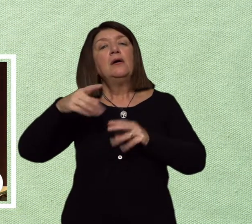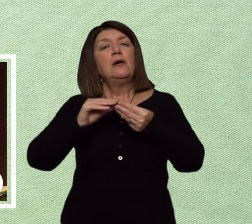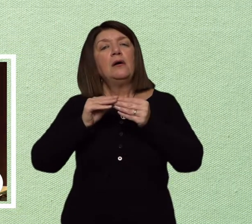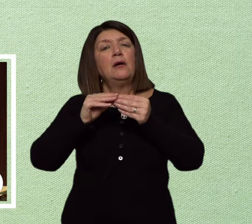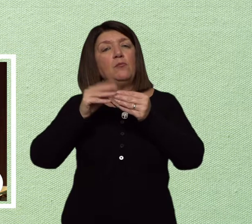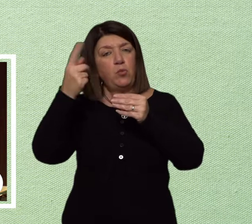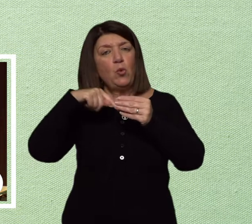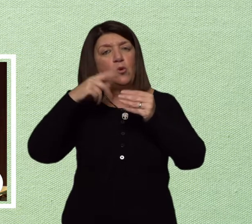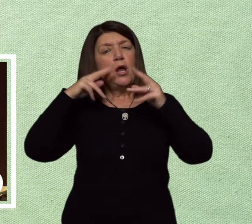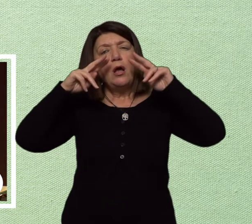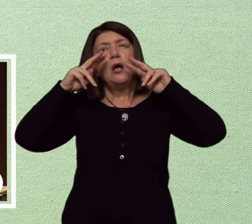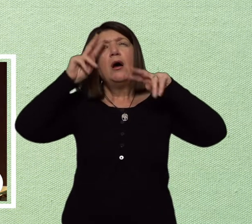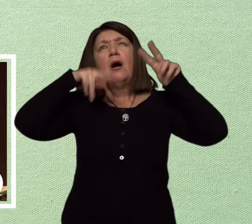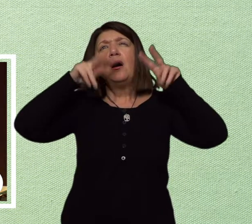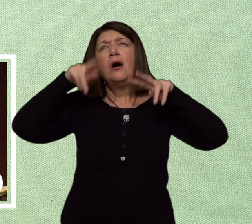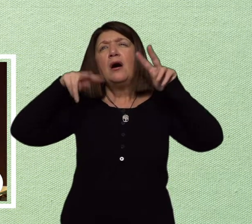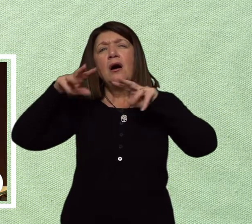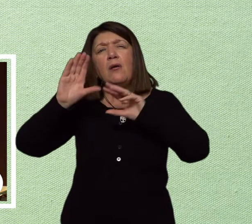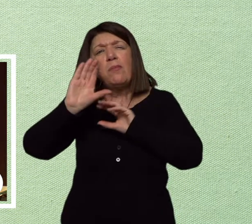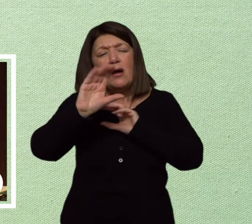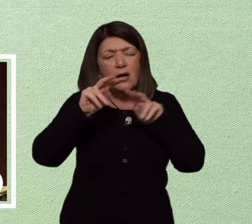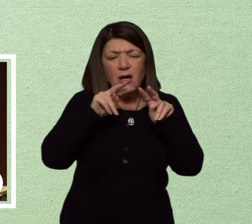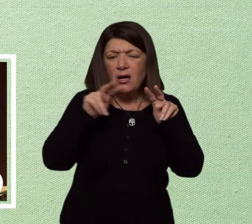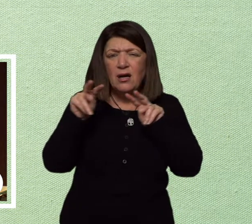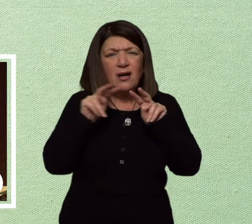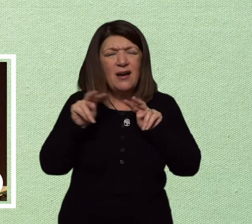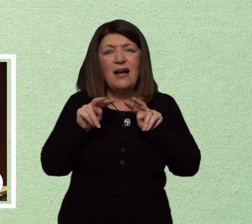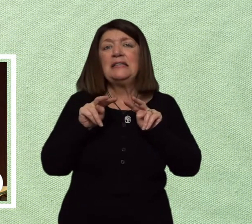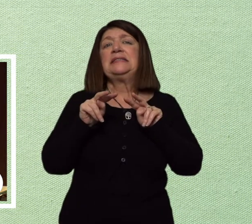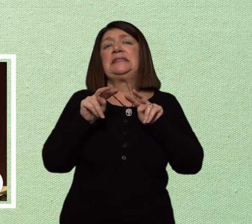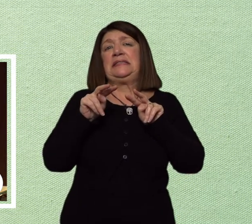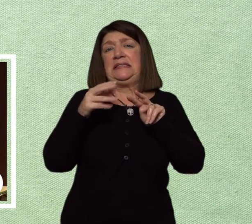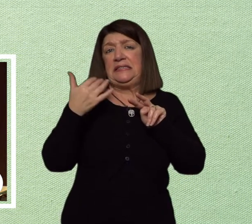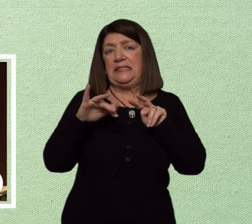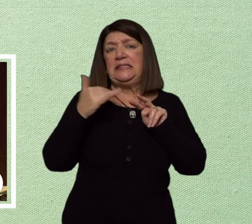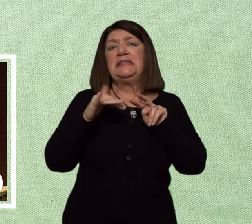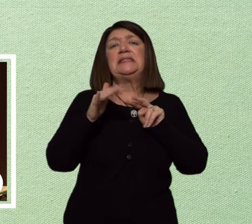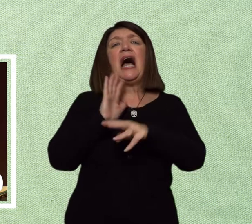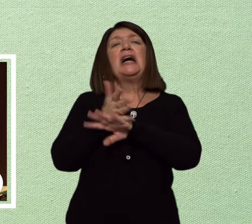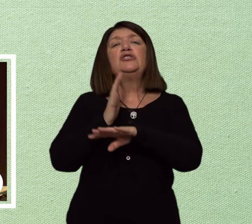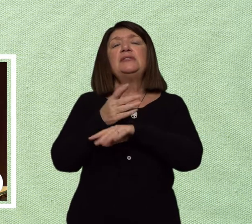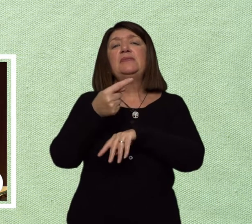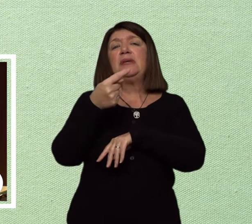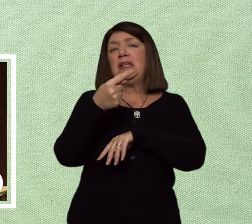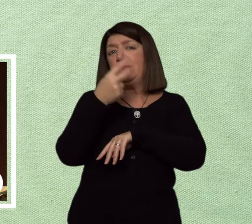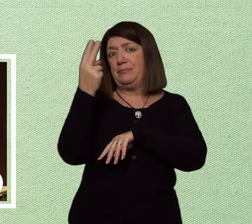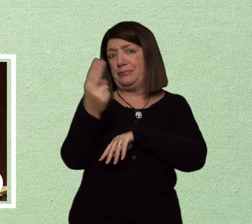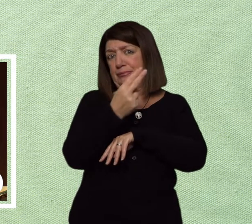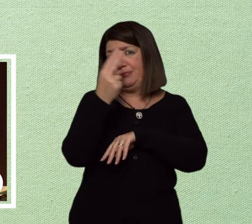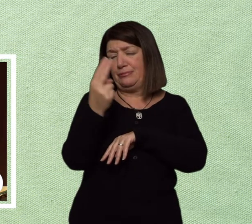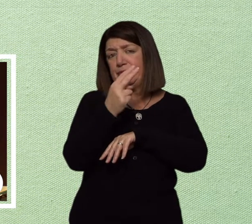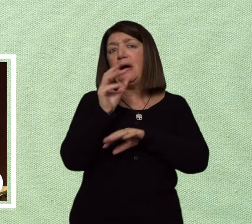sono inaccessibili soprattutto relativamente a due cose: alla mancanza proprio di attrezzature,